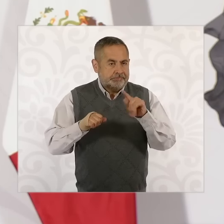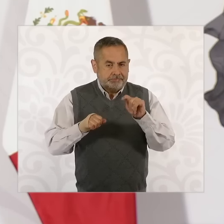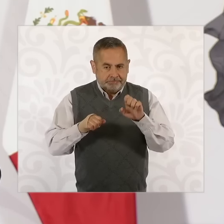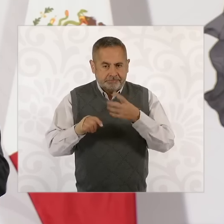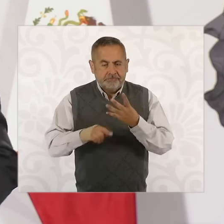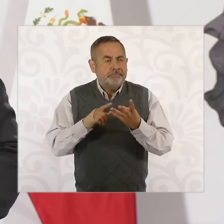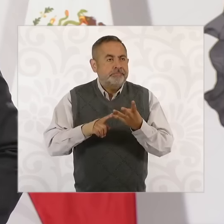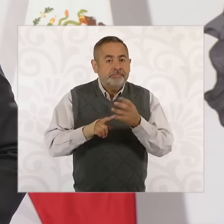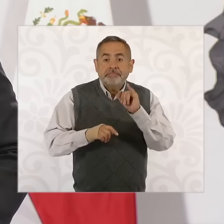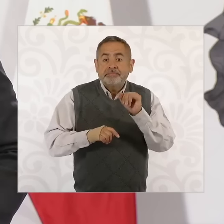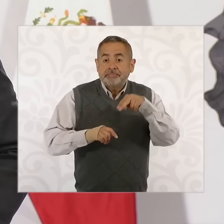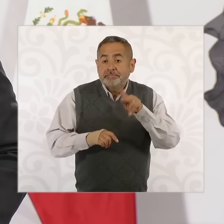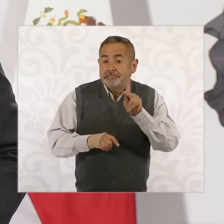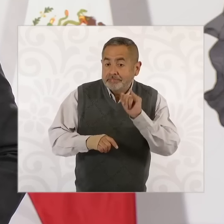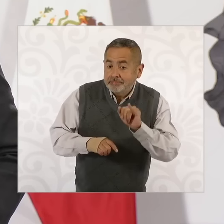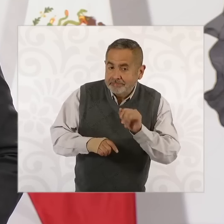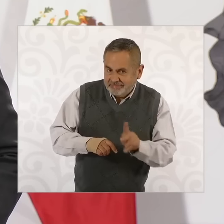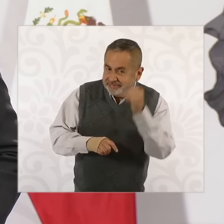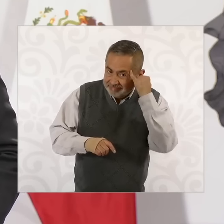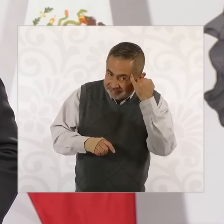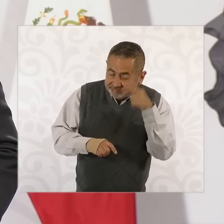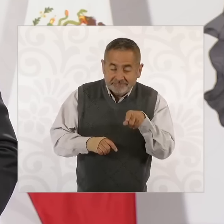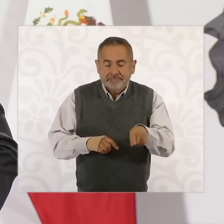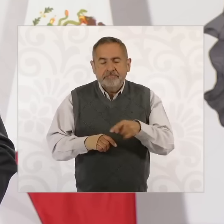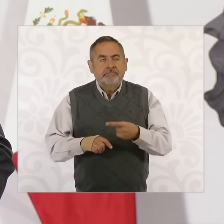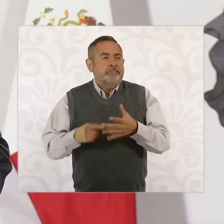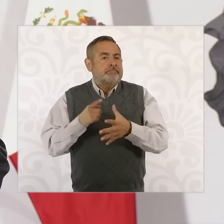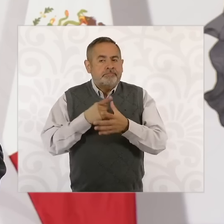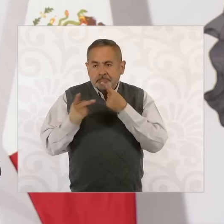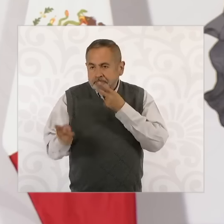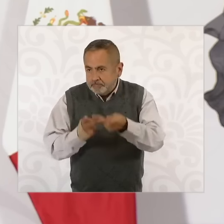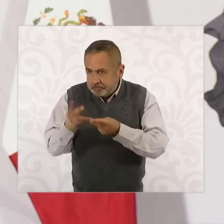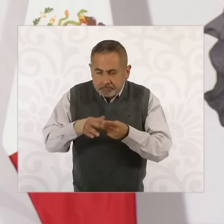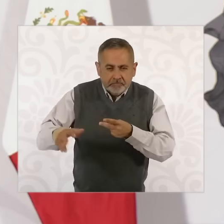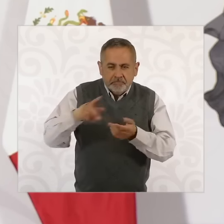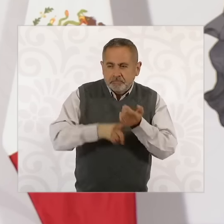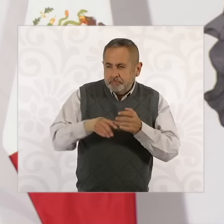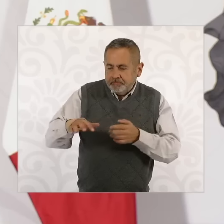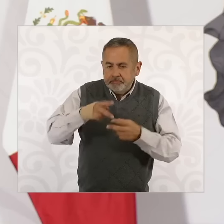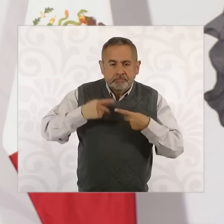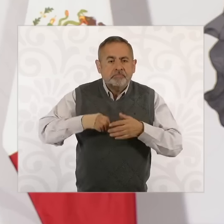el IMPI para atender eh todo el tema de consultas indígenas. Para el caso, por ejemplo, del tramo